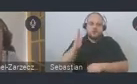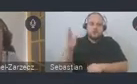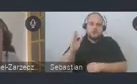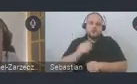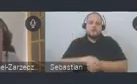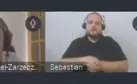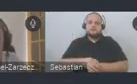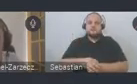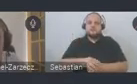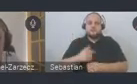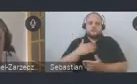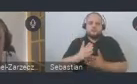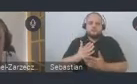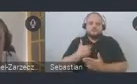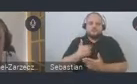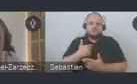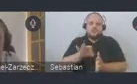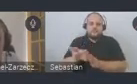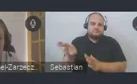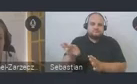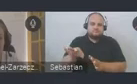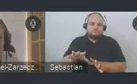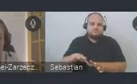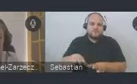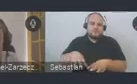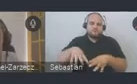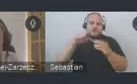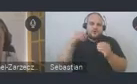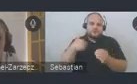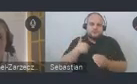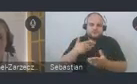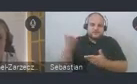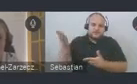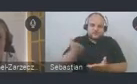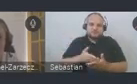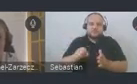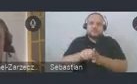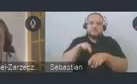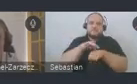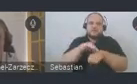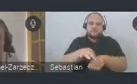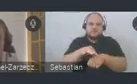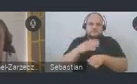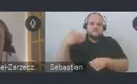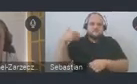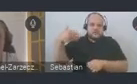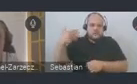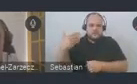z którym też już jestem związana właściwie od początku, zostałam zaproszona do poprowadzenia webinarium: